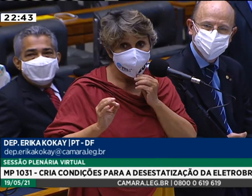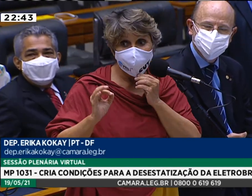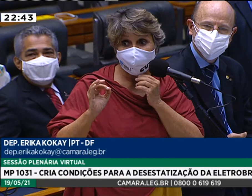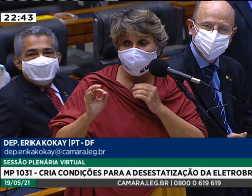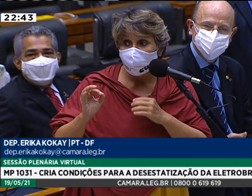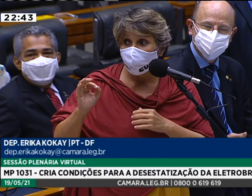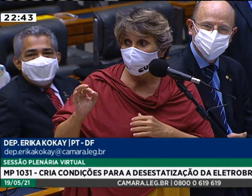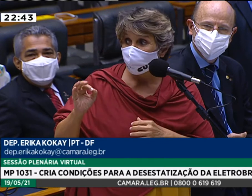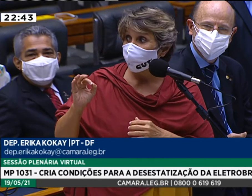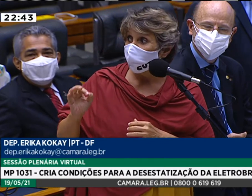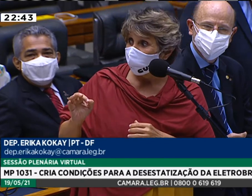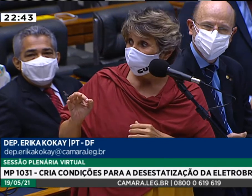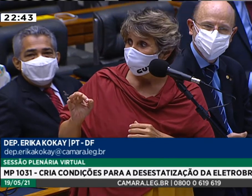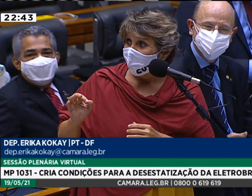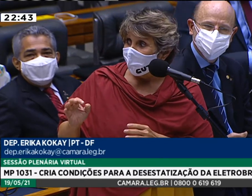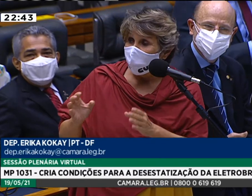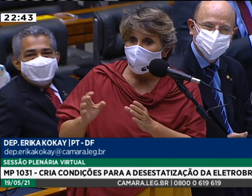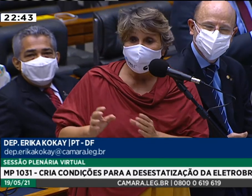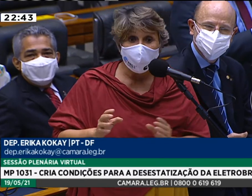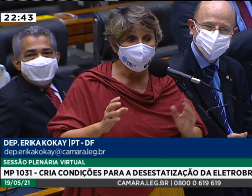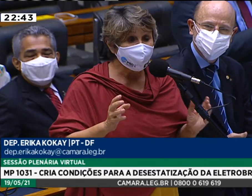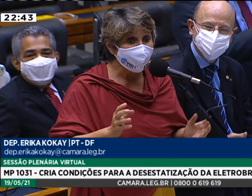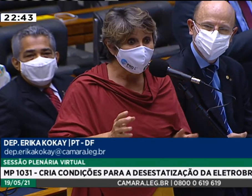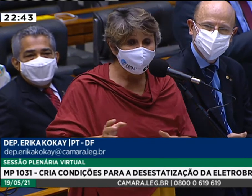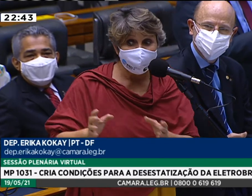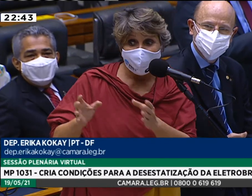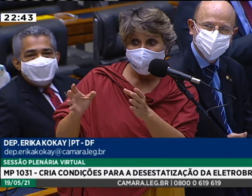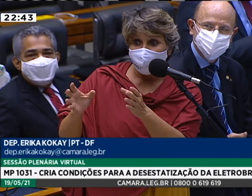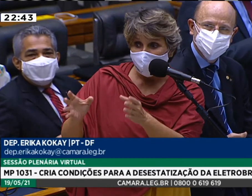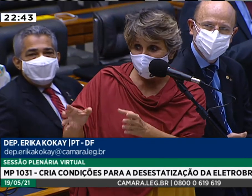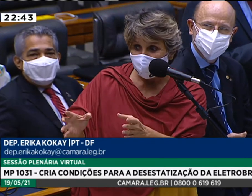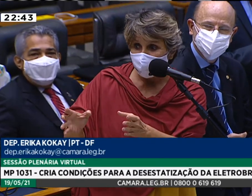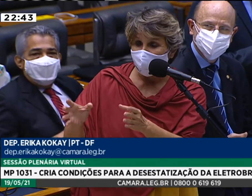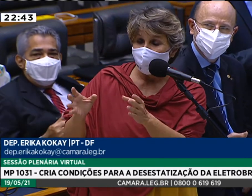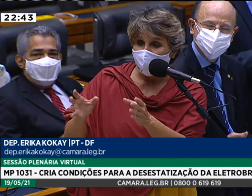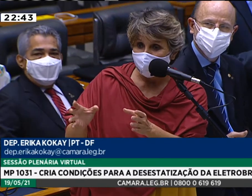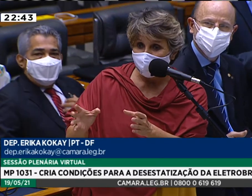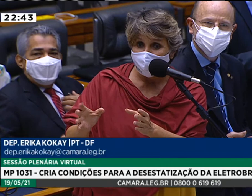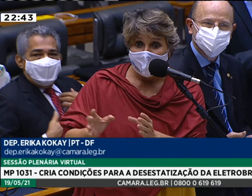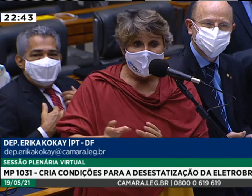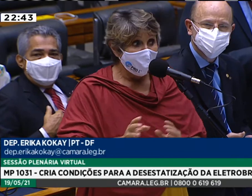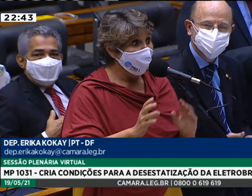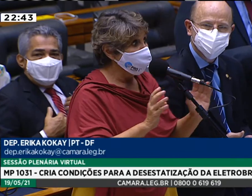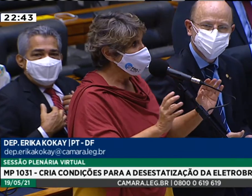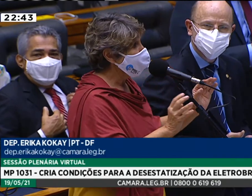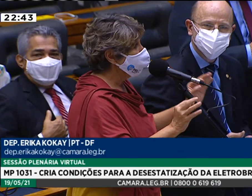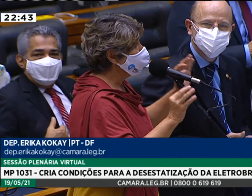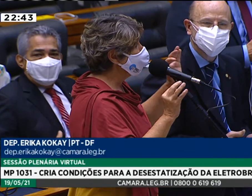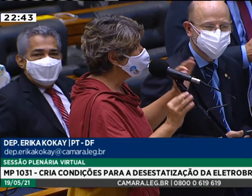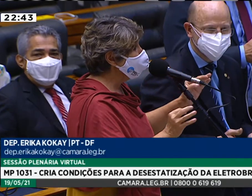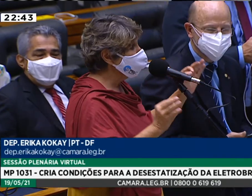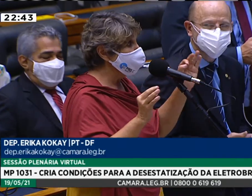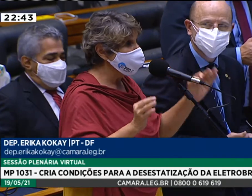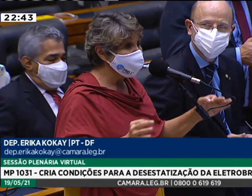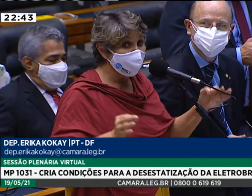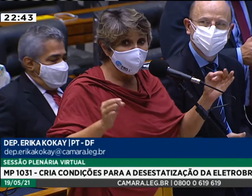ELETROBRAS TEM PARA COM O ESTADO DO PIAUÍ. ELA TEM ESSA DÍVIDA PORQUE QUANDO HOUVE A